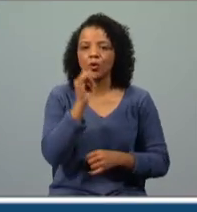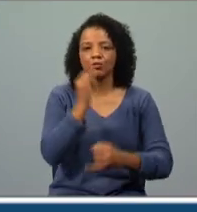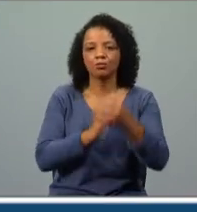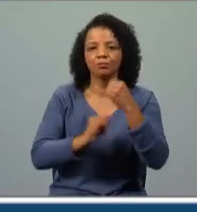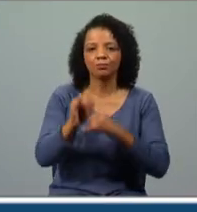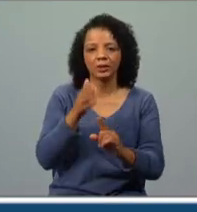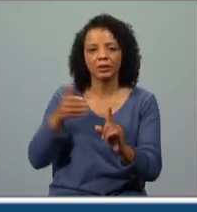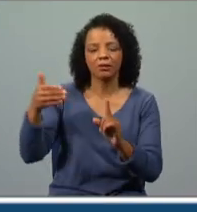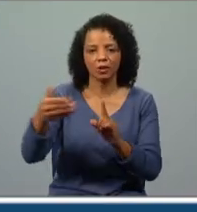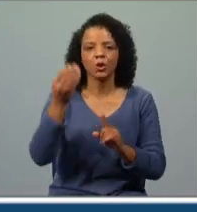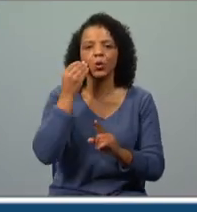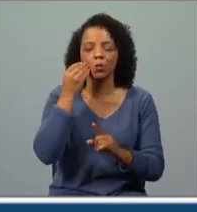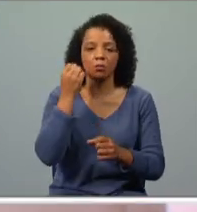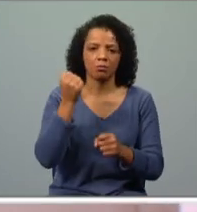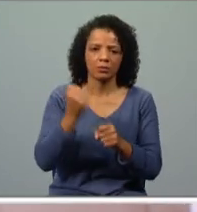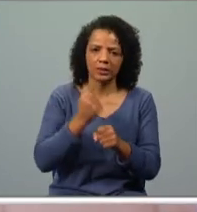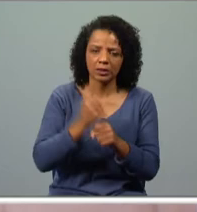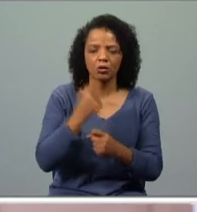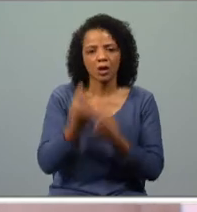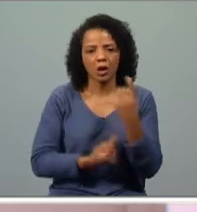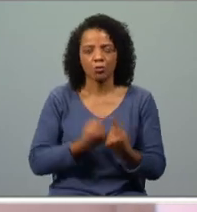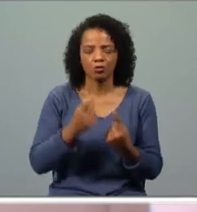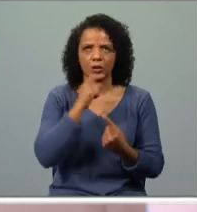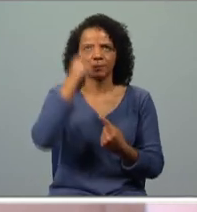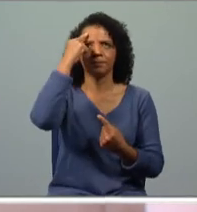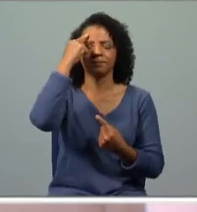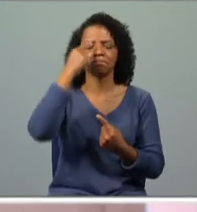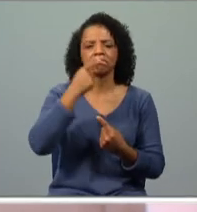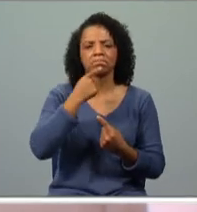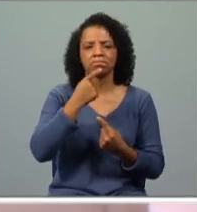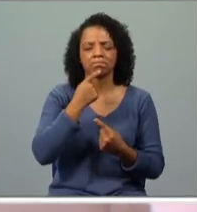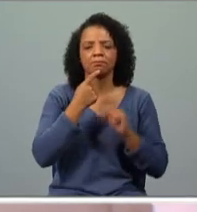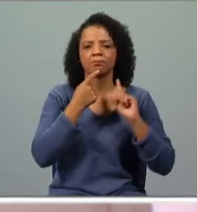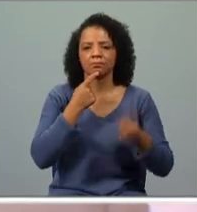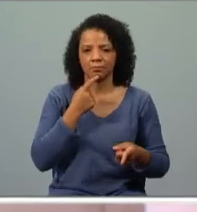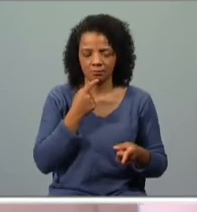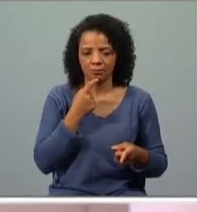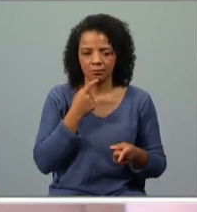ver fazendo alguns exercícios para consolidar cê perceberes a fazer a tua 看做一些練習鞏固你的感知，使你的